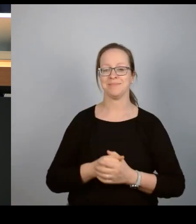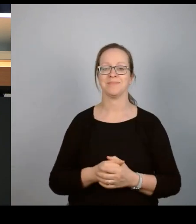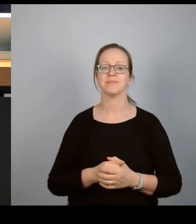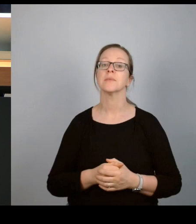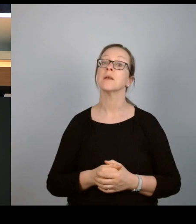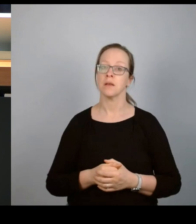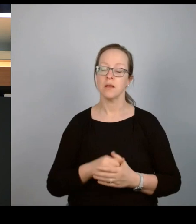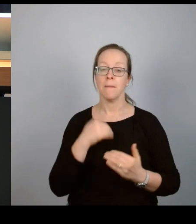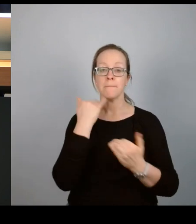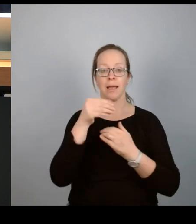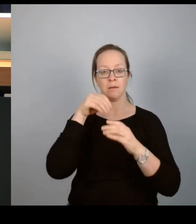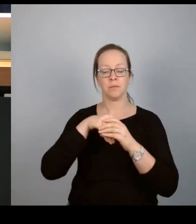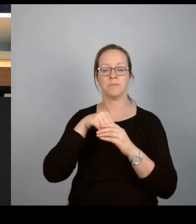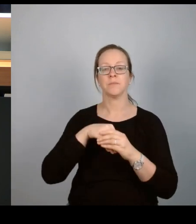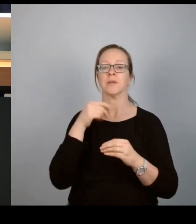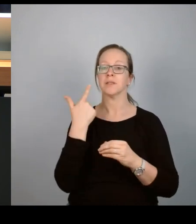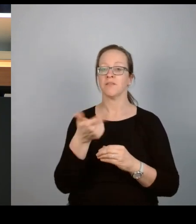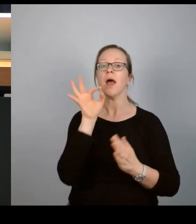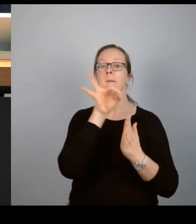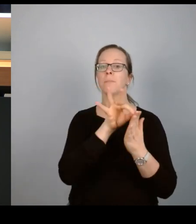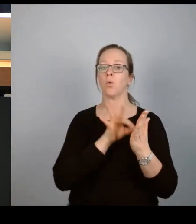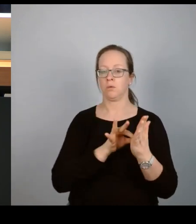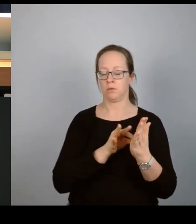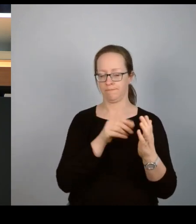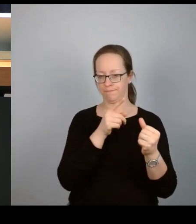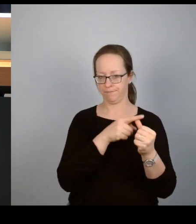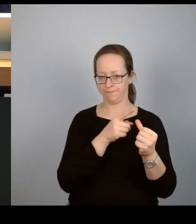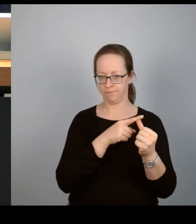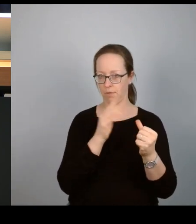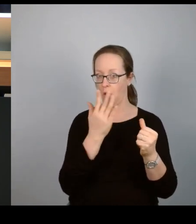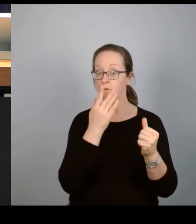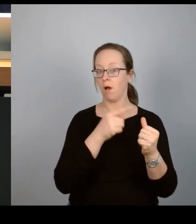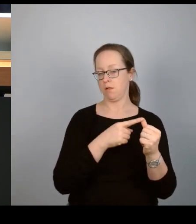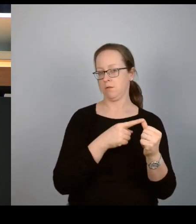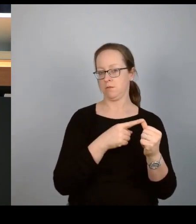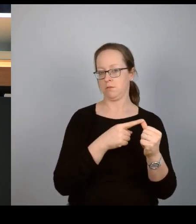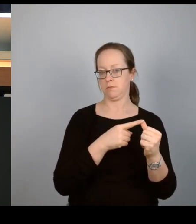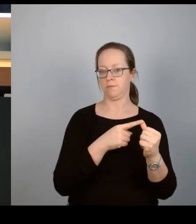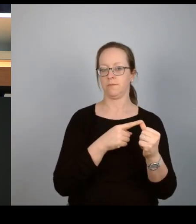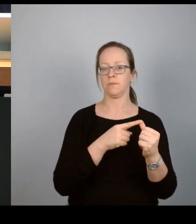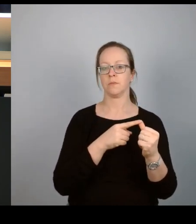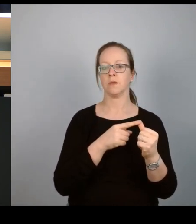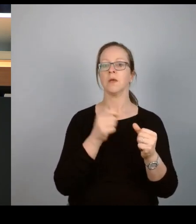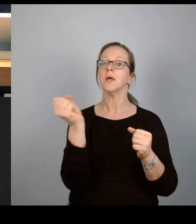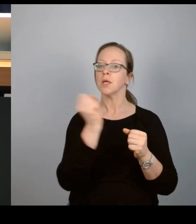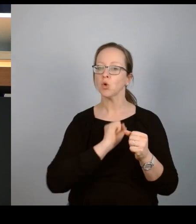als der große MOZ-Attacke auf das Kammergericht waren, haben wir gesehen, wie